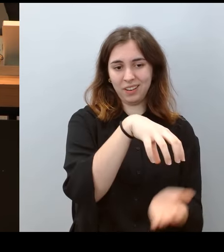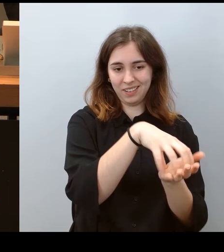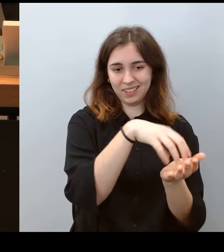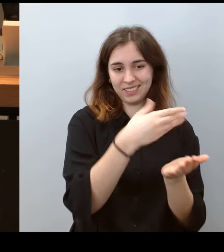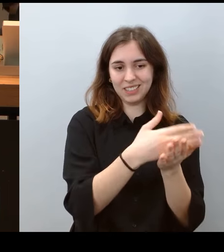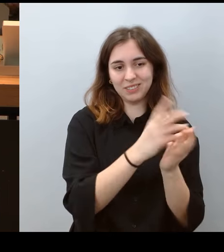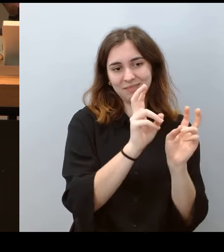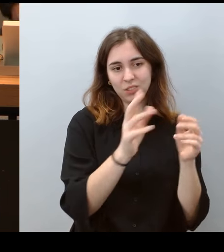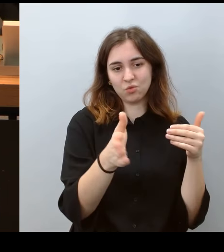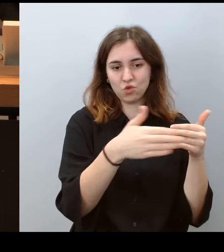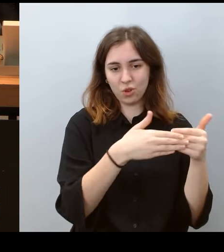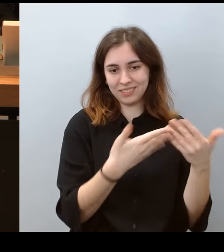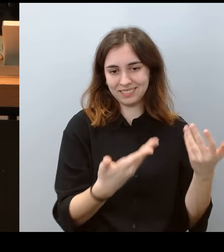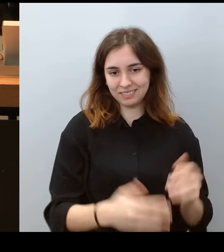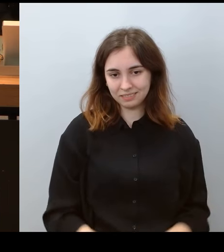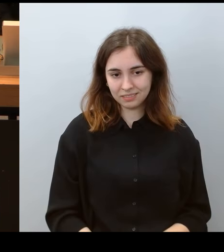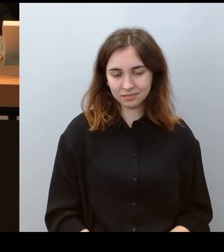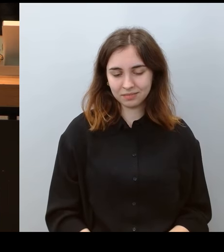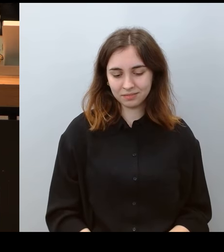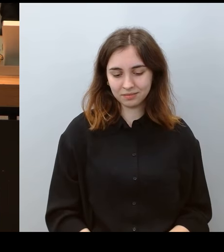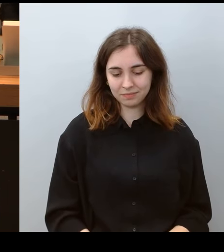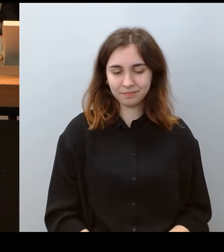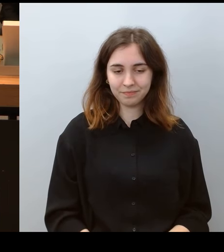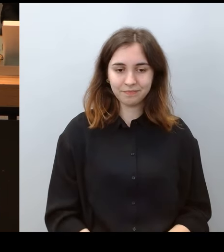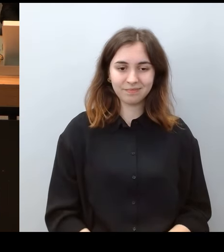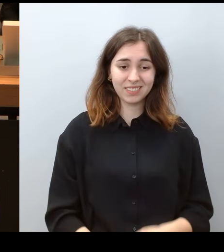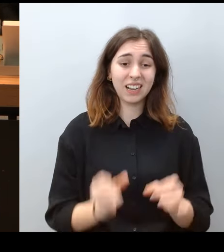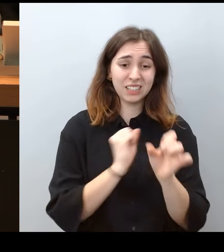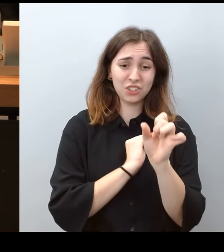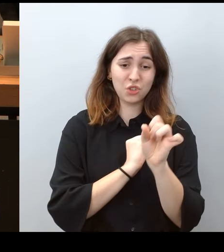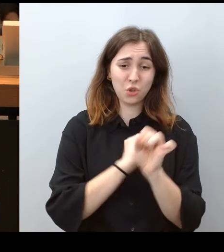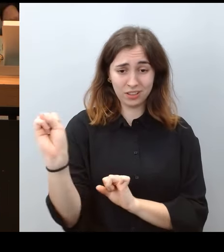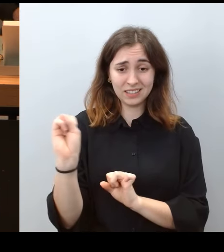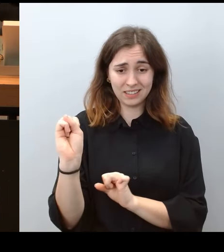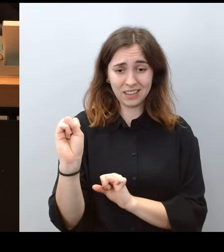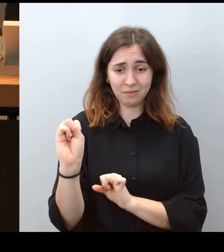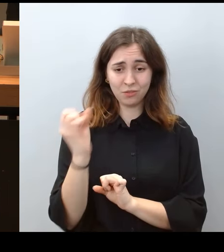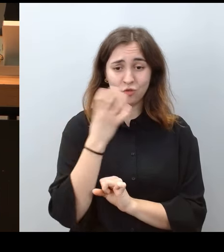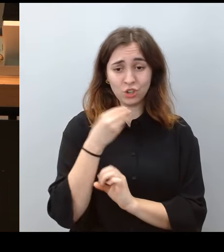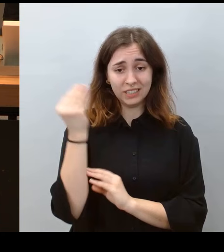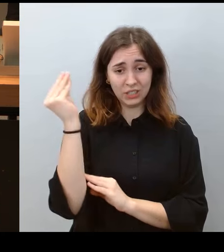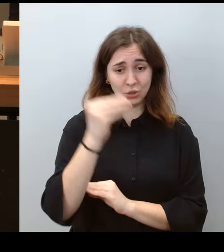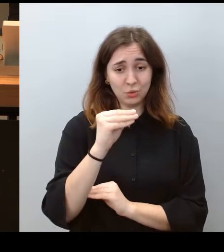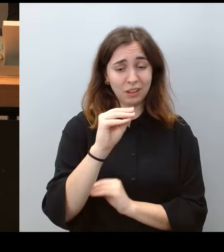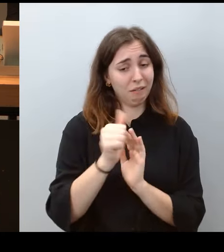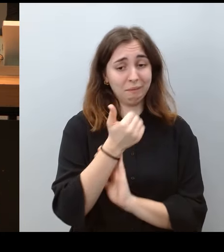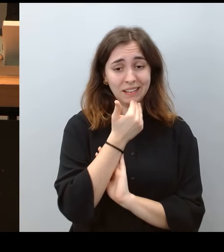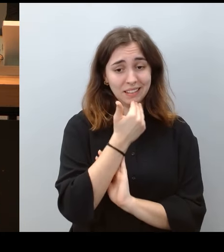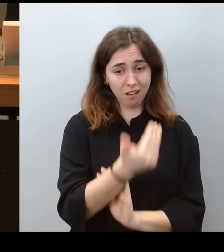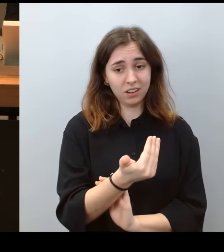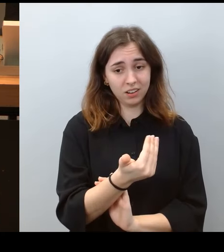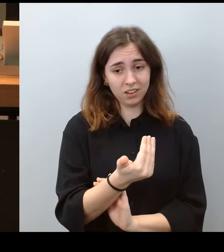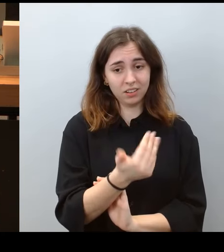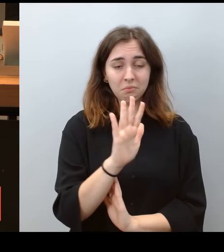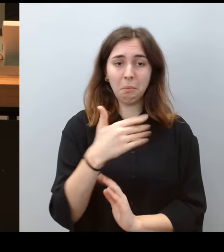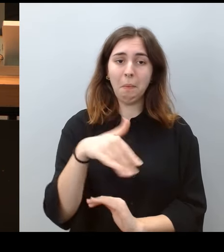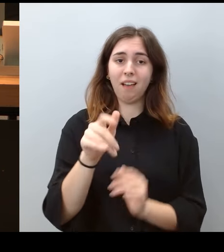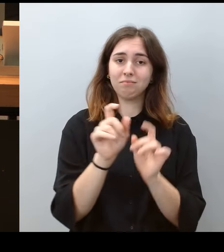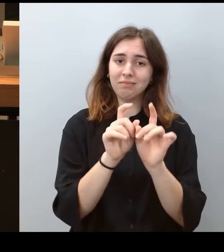Aber, und das möchte ich auch an dieser Stelle sagen ich danke ausdrücklich für die sehr sachliche und äußerst engagierte Debatte, die